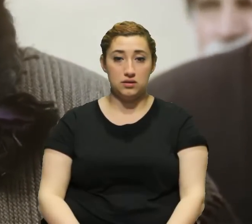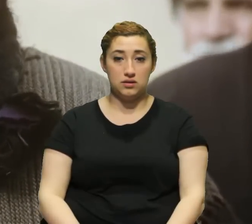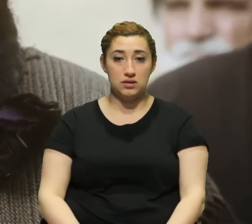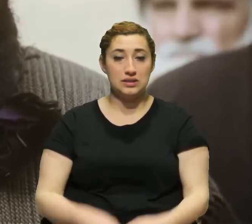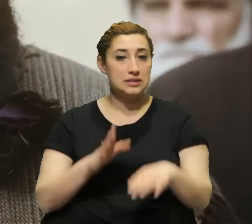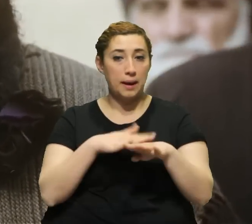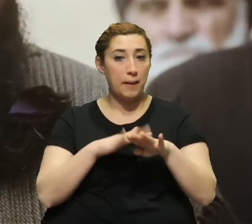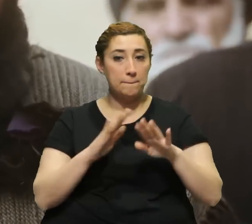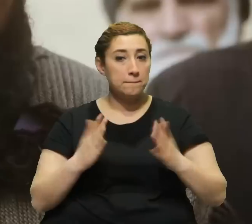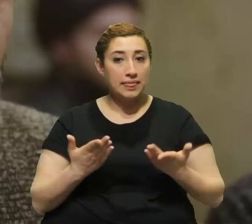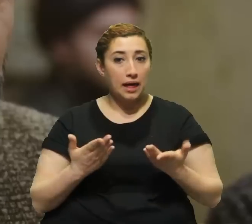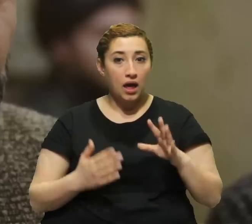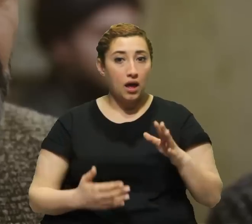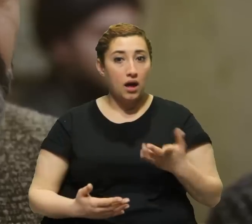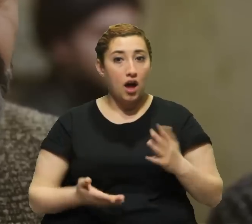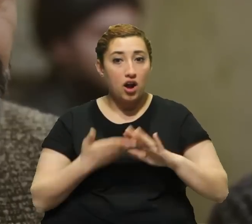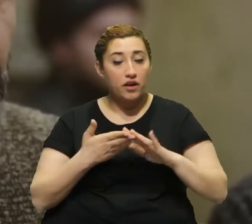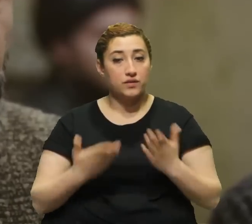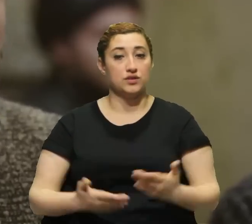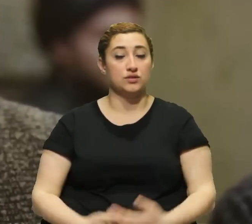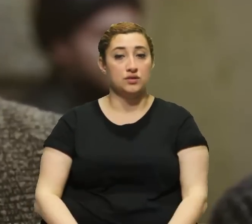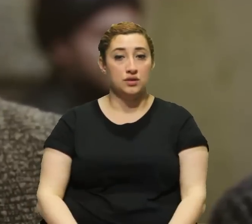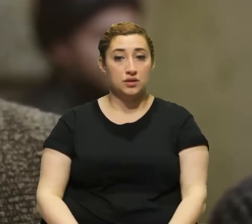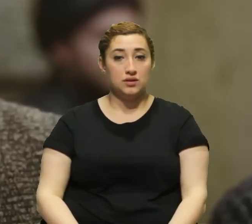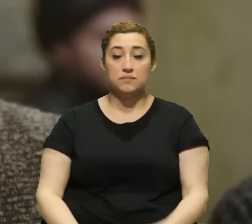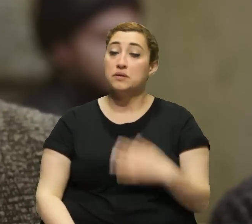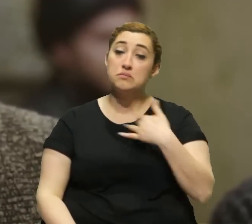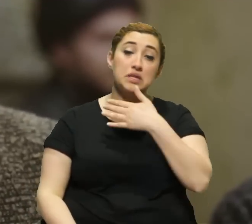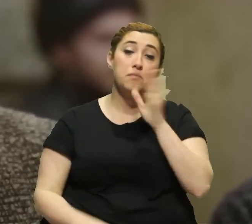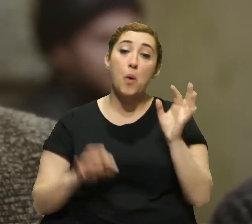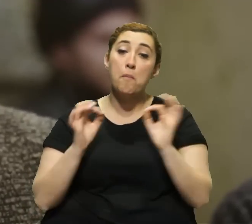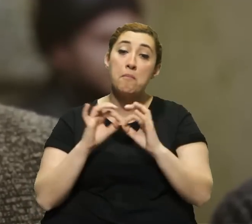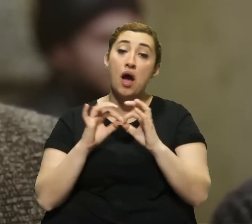Sebep ne ola ki pirdaş? Bilmeyiz Bayram Ağa.